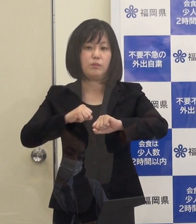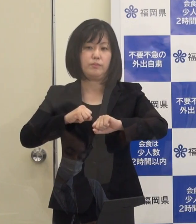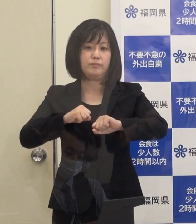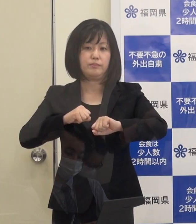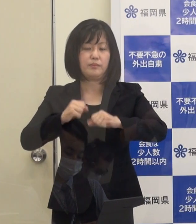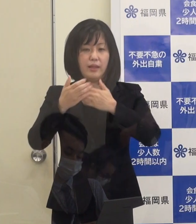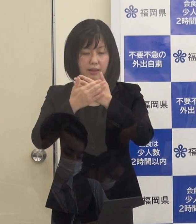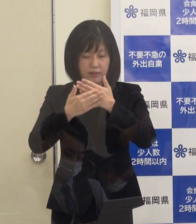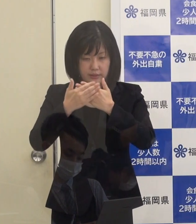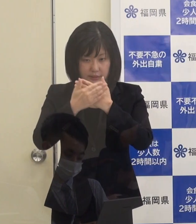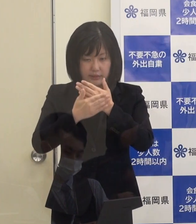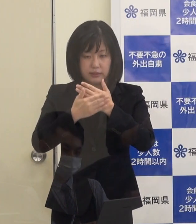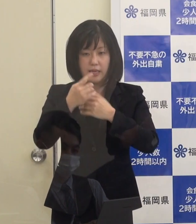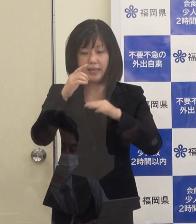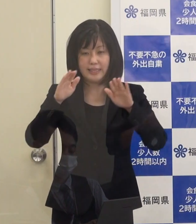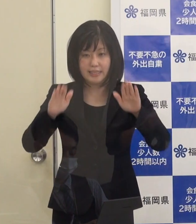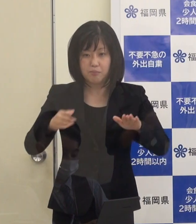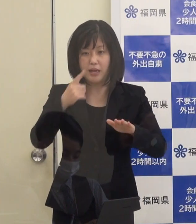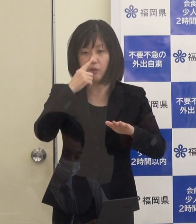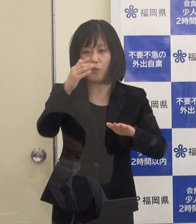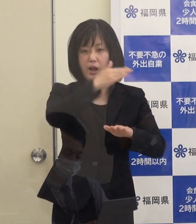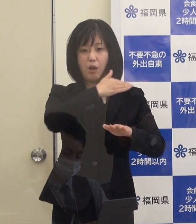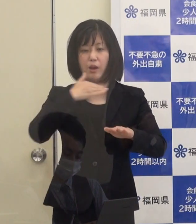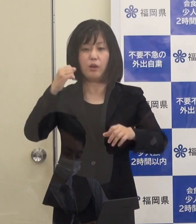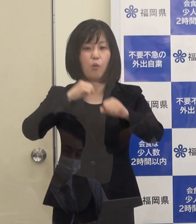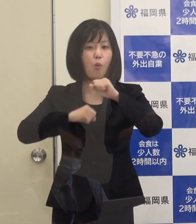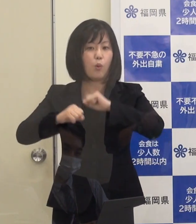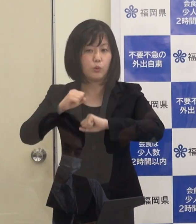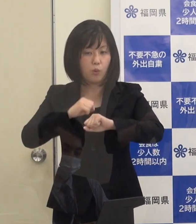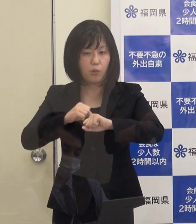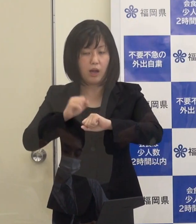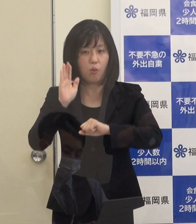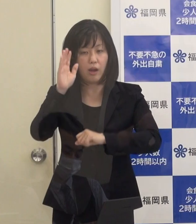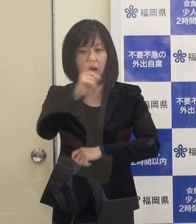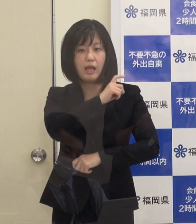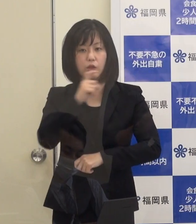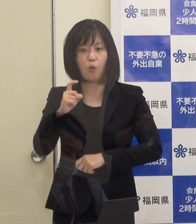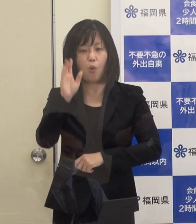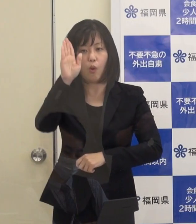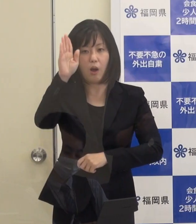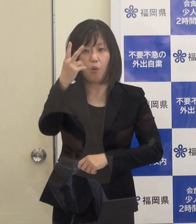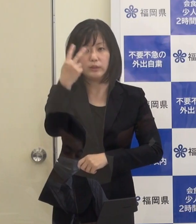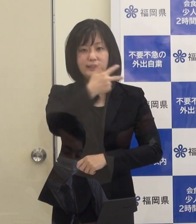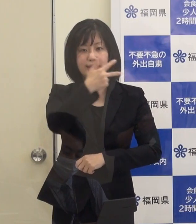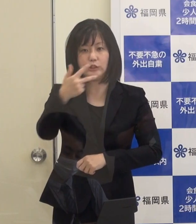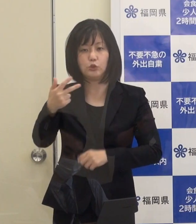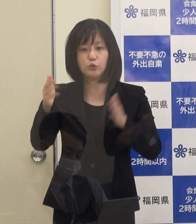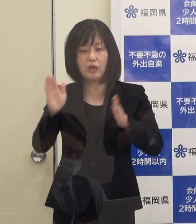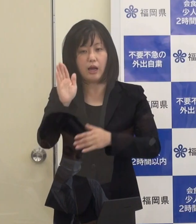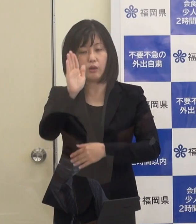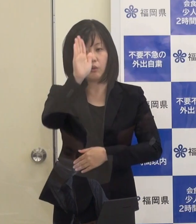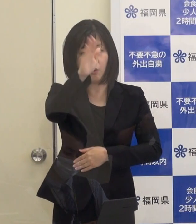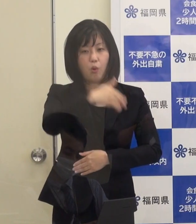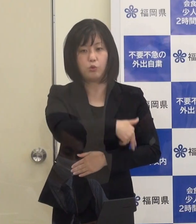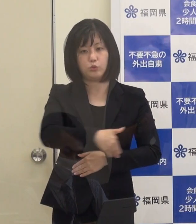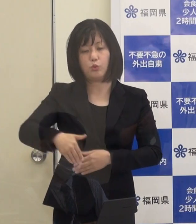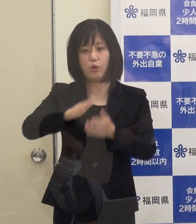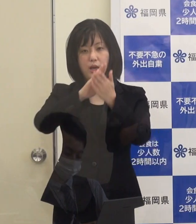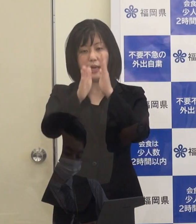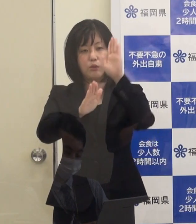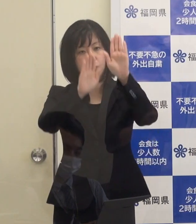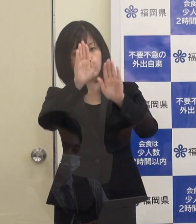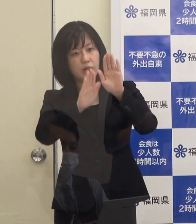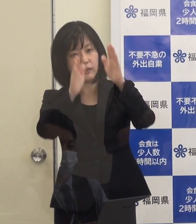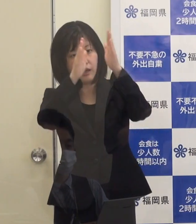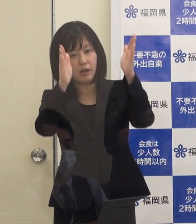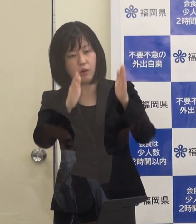私たちの行動がこれから１０日後 ２週間後の福岡県の姿を決めます